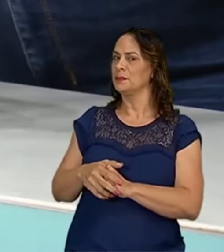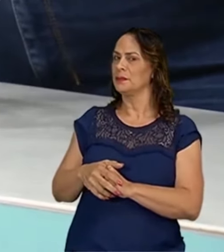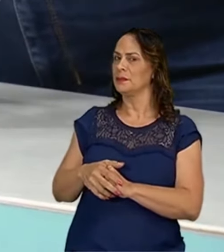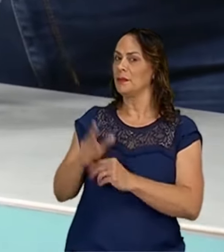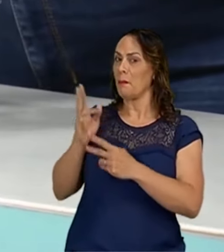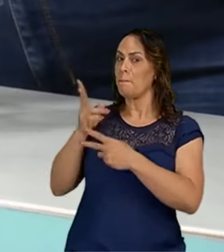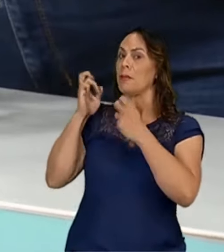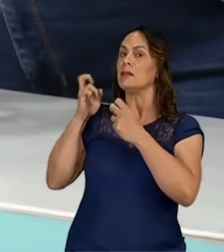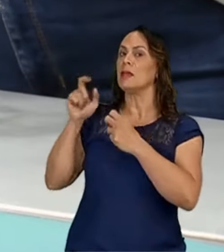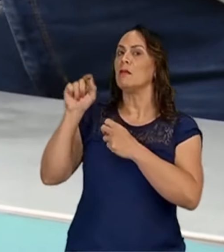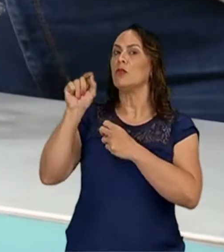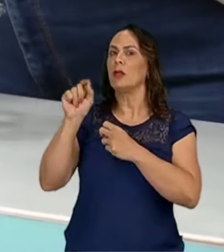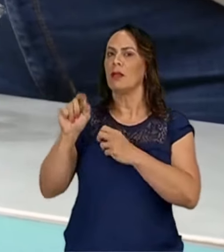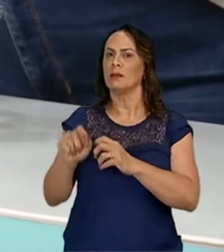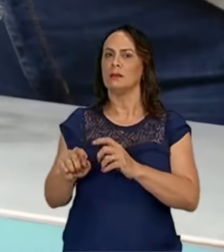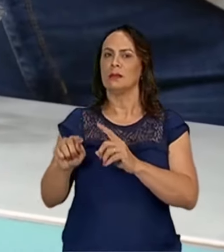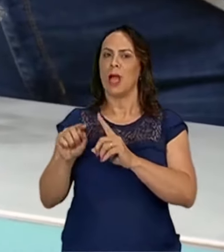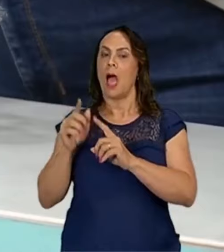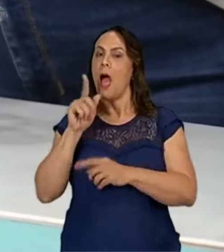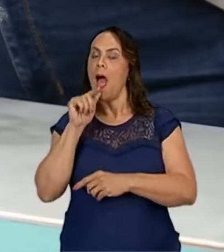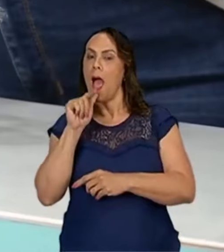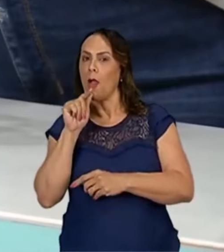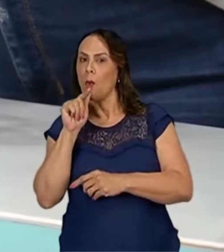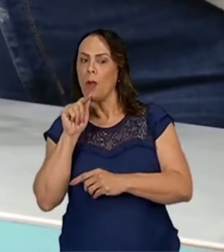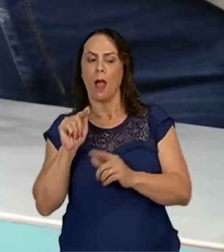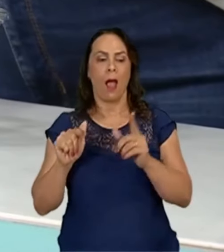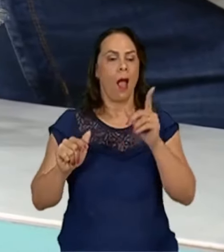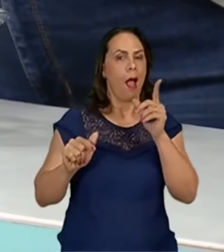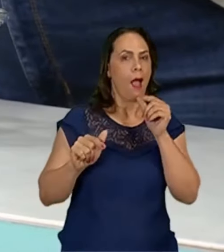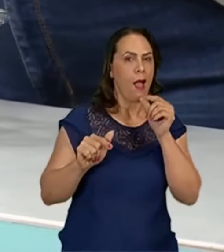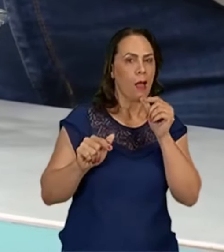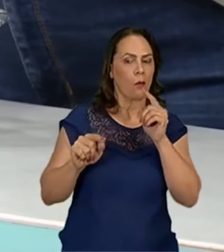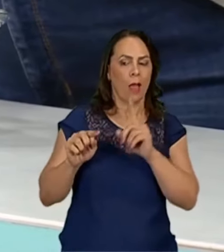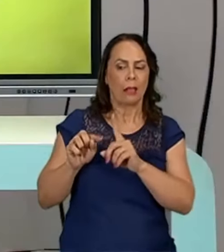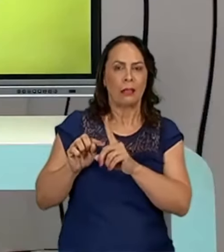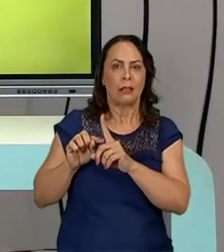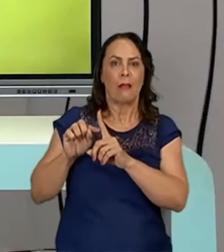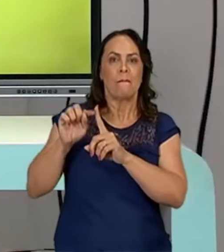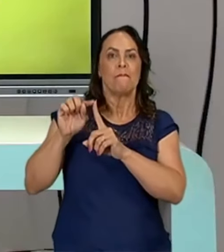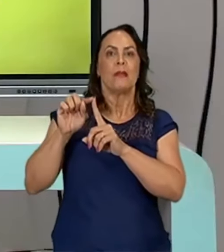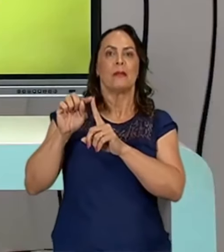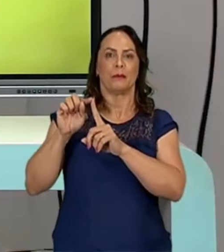temperatura da água do copo que ficou tampado e da água